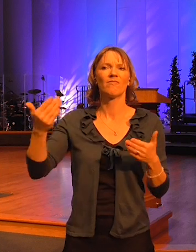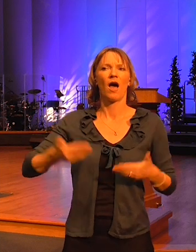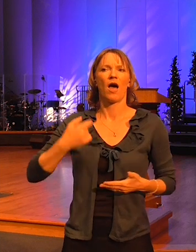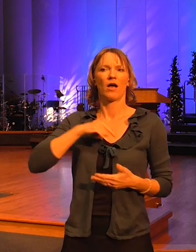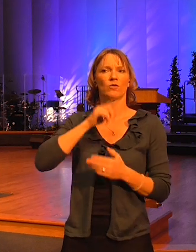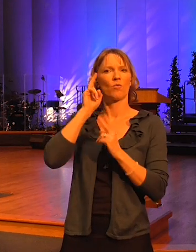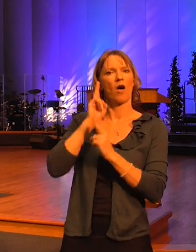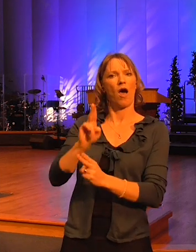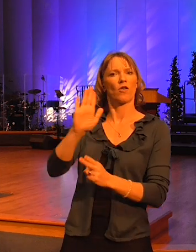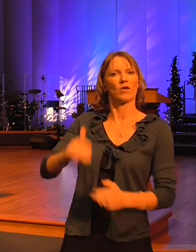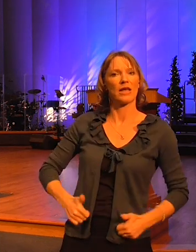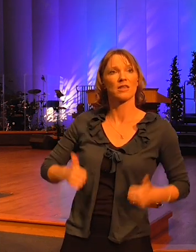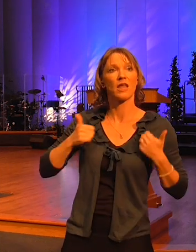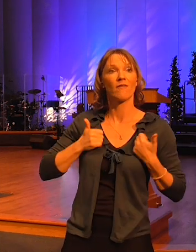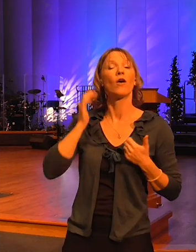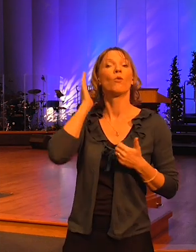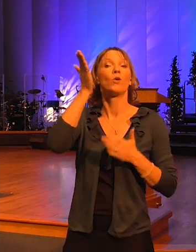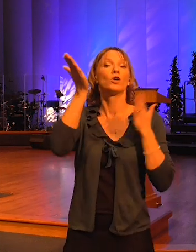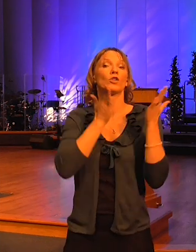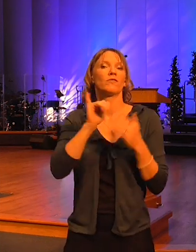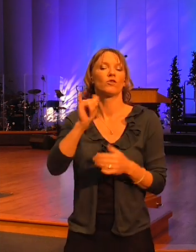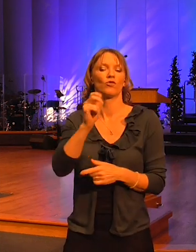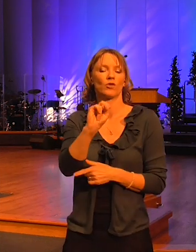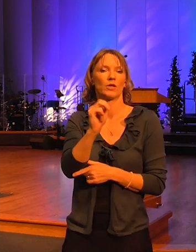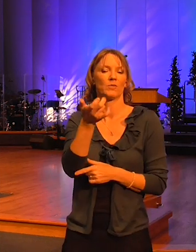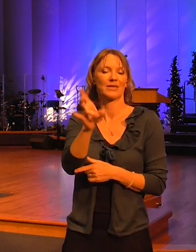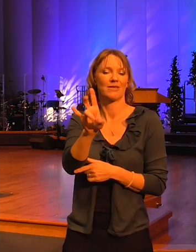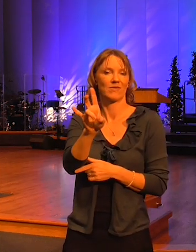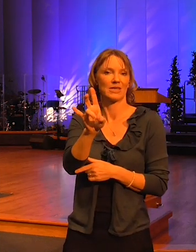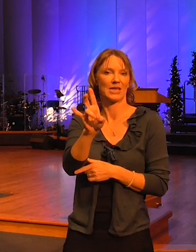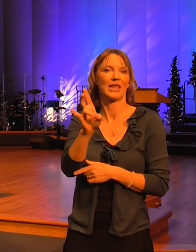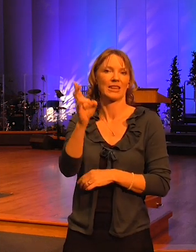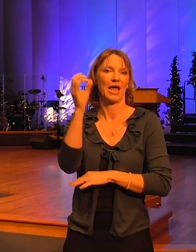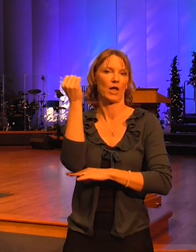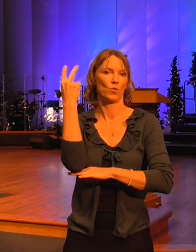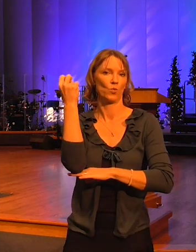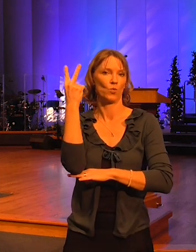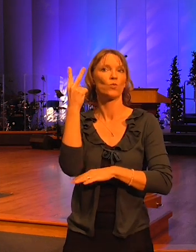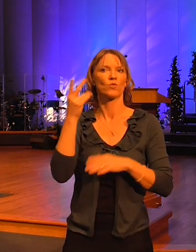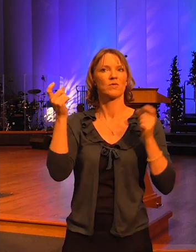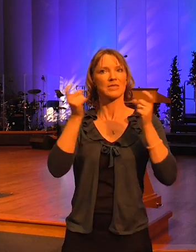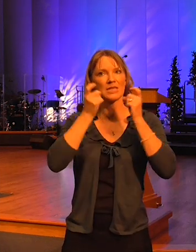uh habrá un servicio el 17 de enero al mediodía uh para celebrar su vida pero deja Encendamos